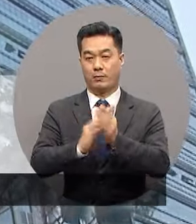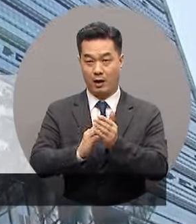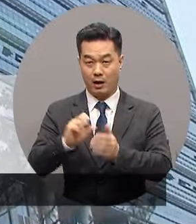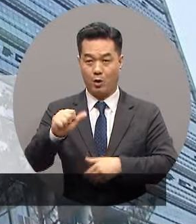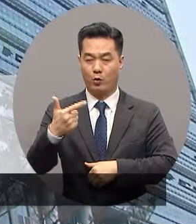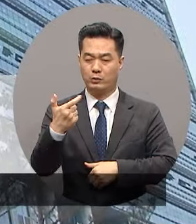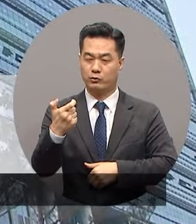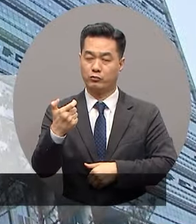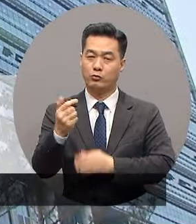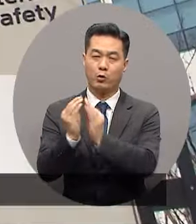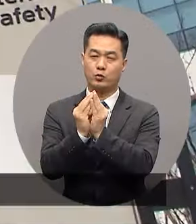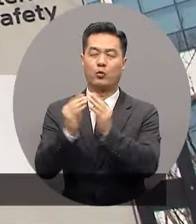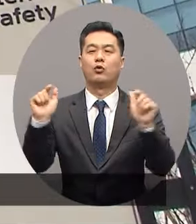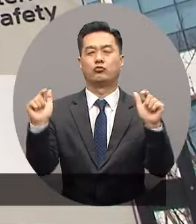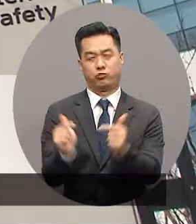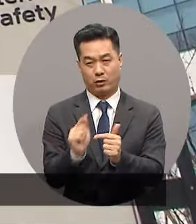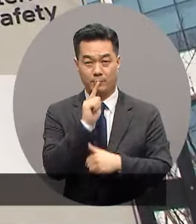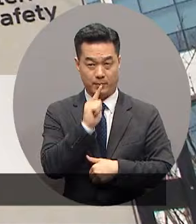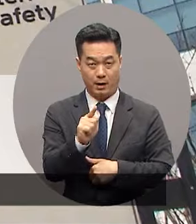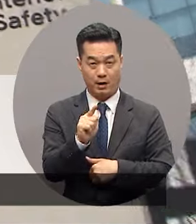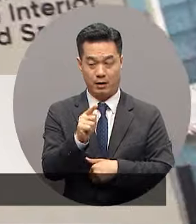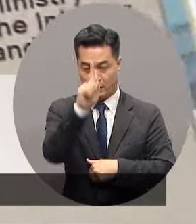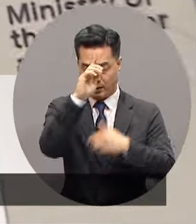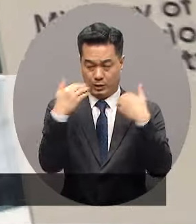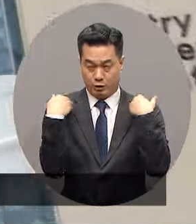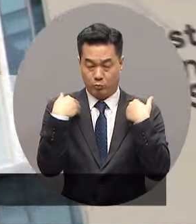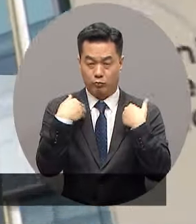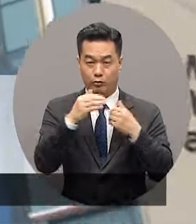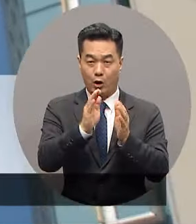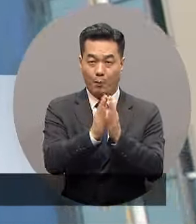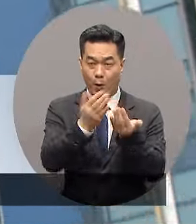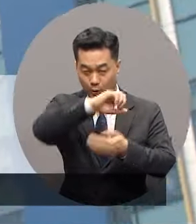기획재정부가 밝혔습니다.